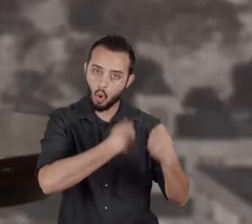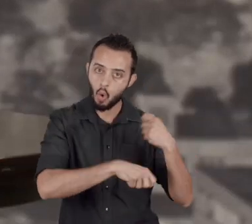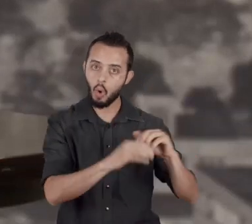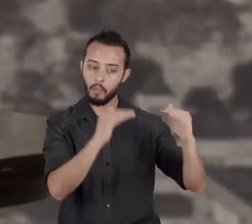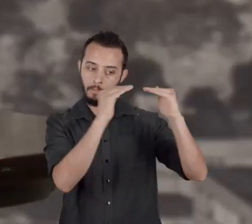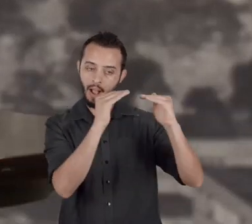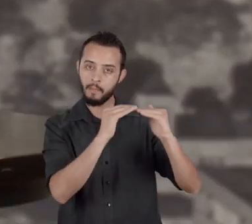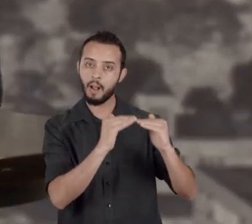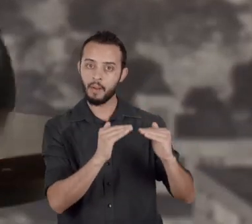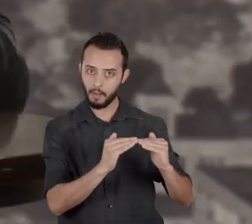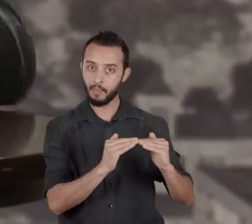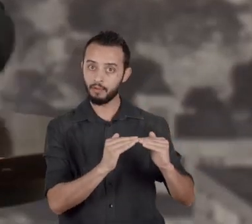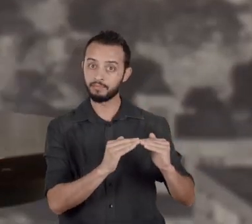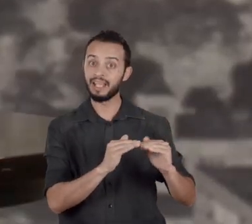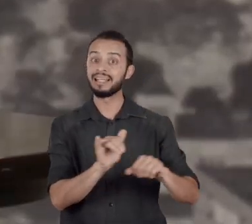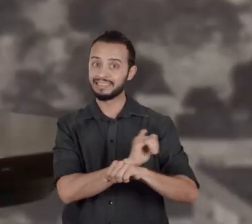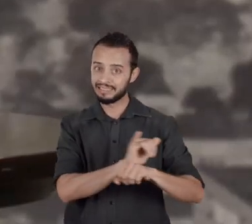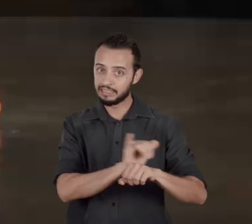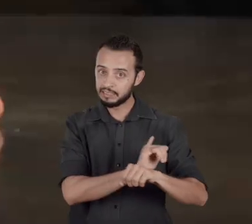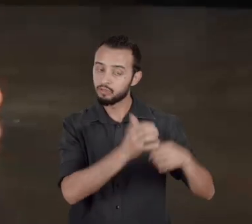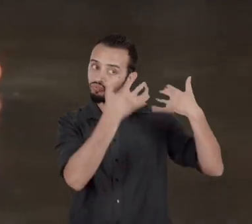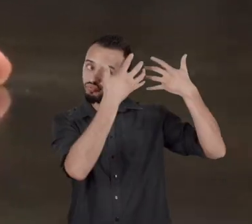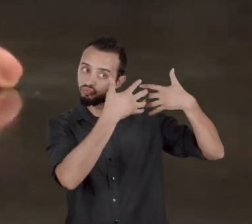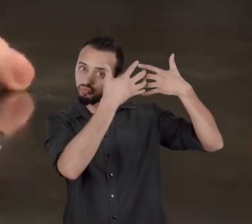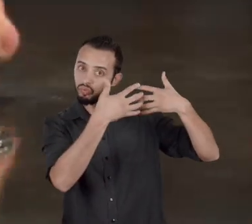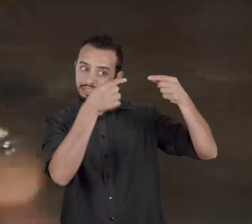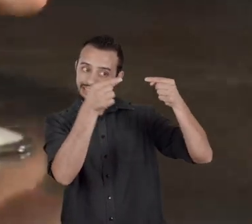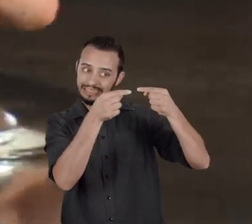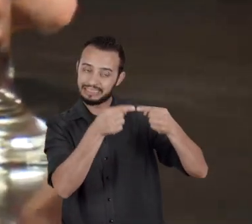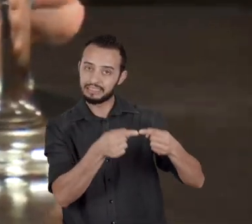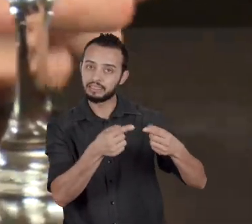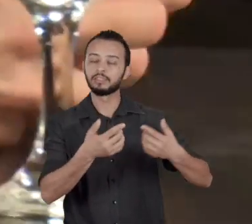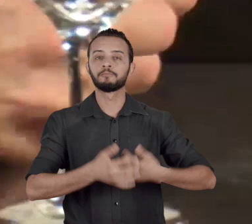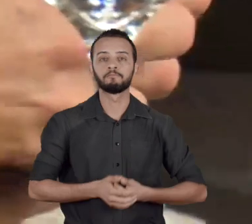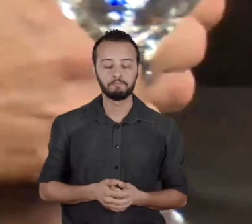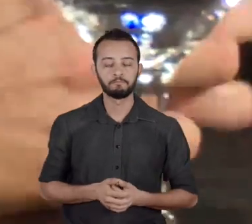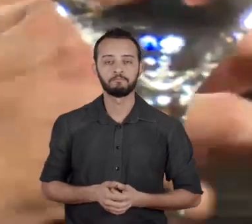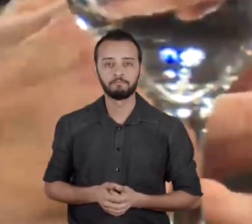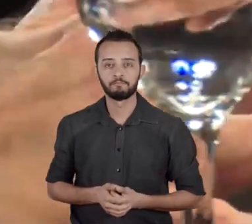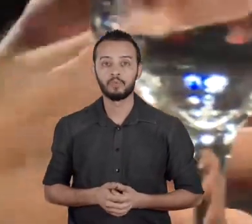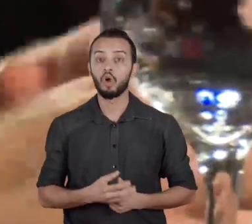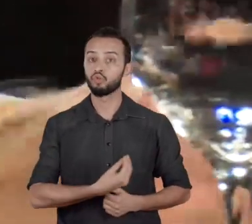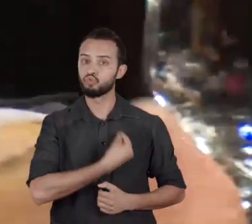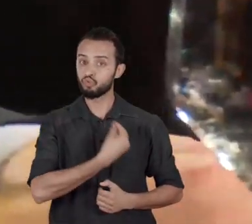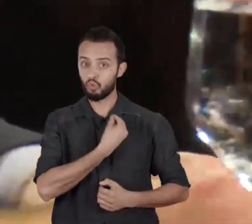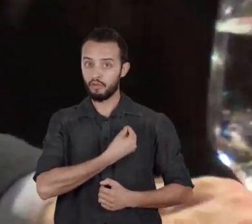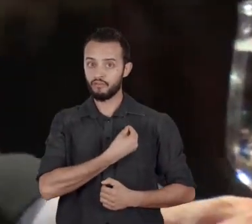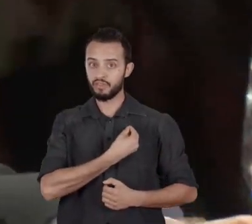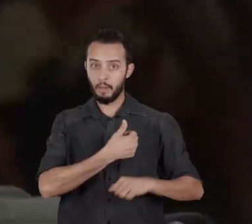que é a forma fundamental da racionalidade, se você não... mas digo, organizar sua vida, não é só sua vida profissional.